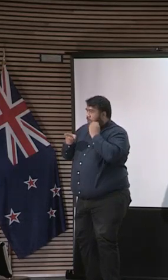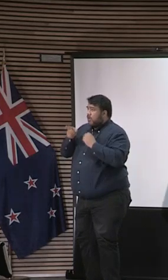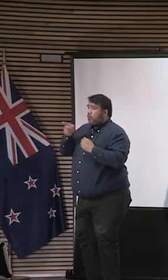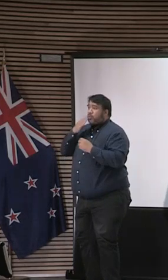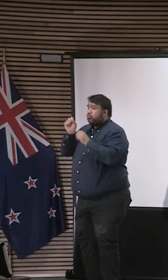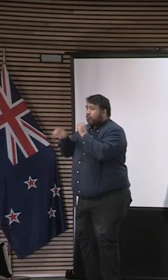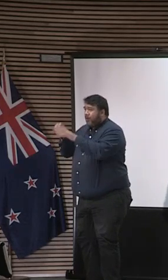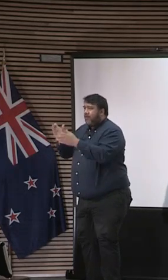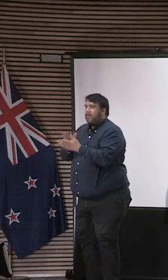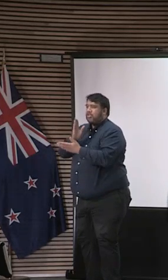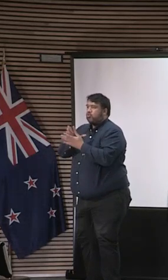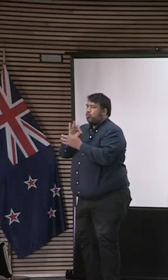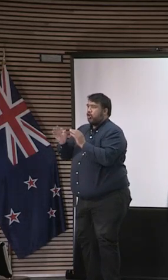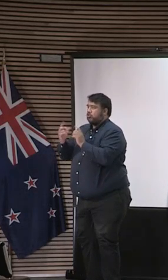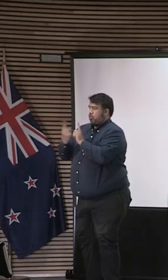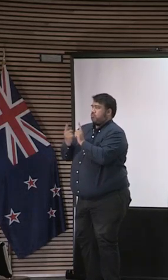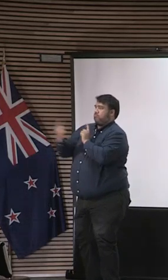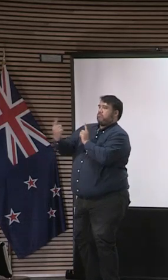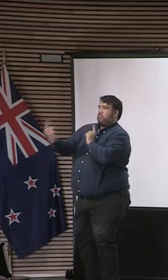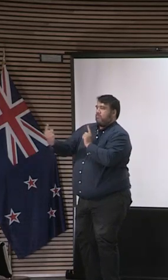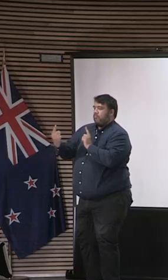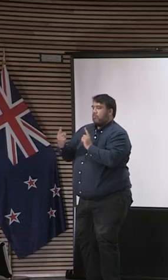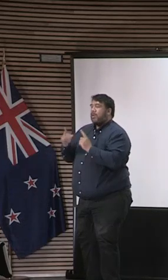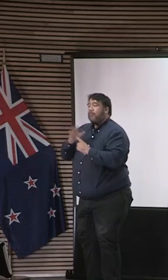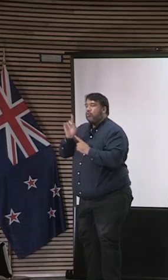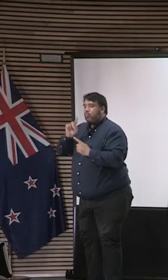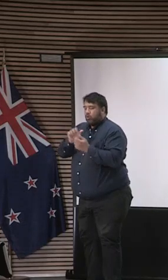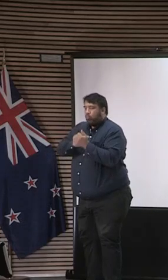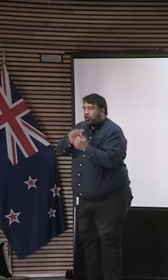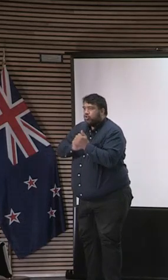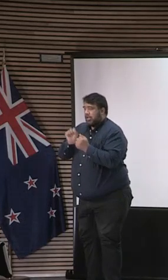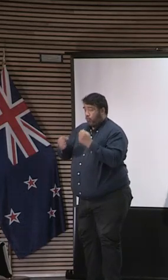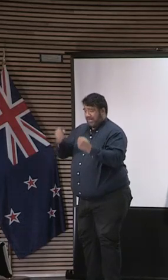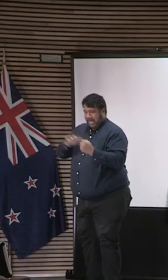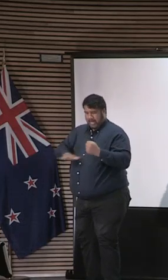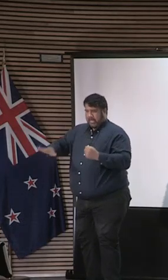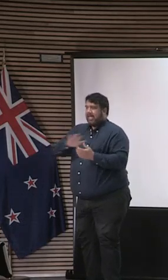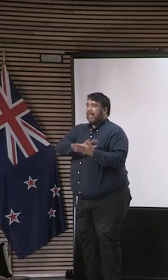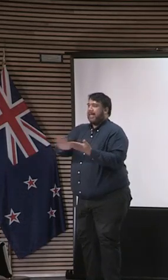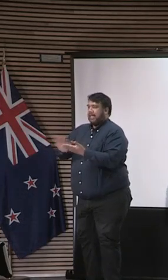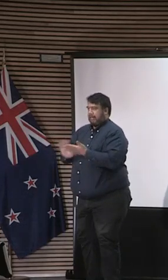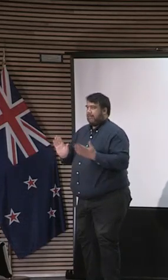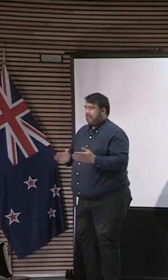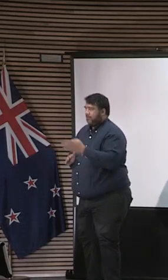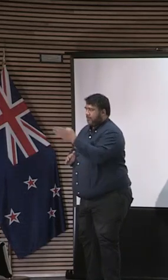hiahiatia e ratou he kanohi ki te kore e whai tohu, kaore i te mahi. Ana mena kaore he taapiri